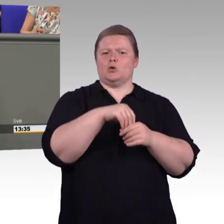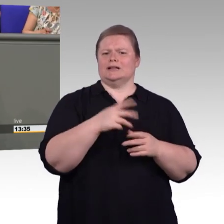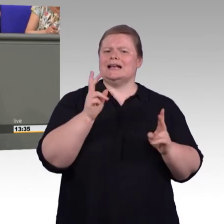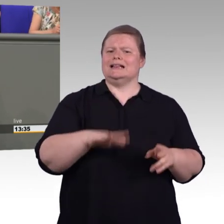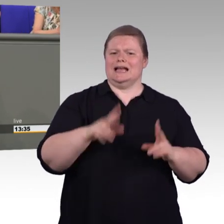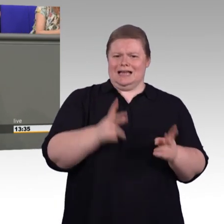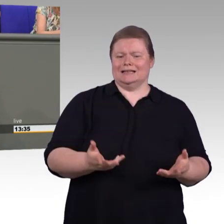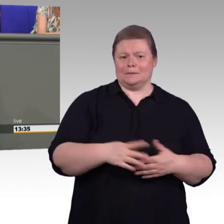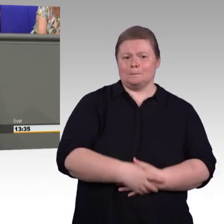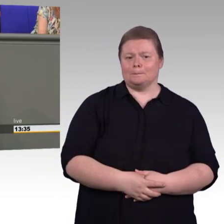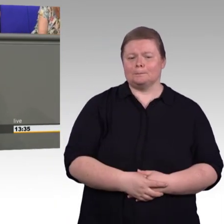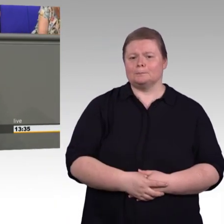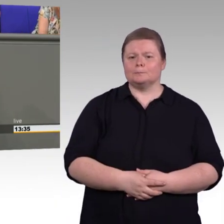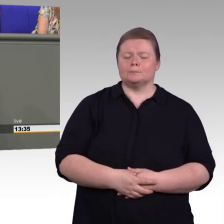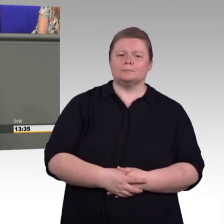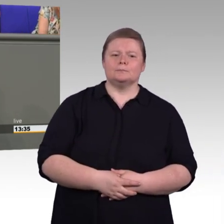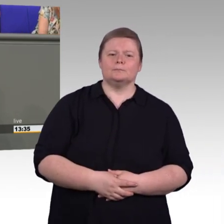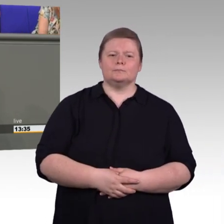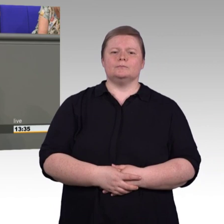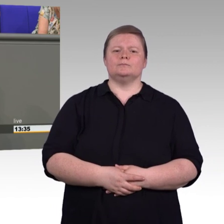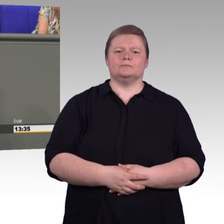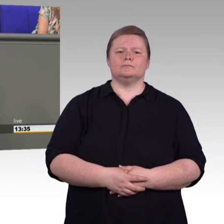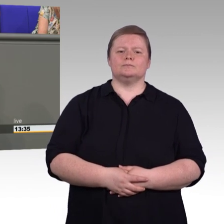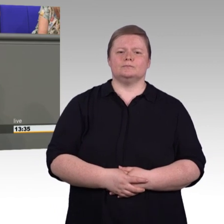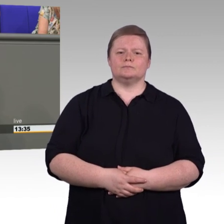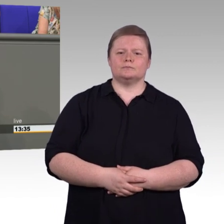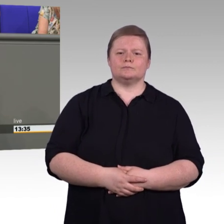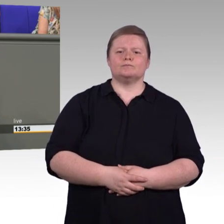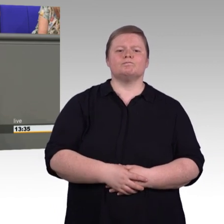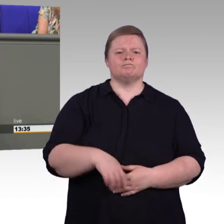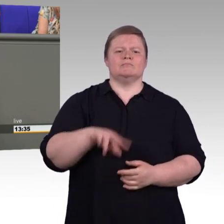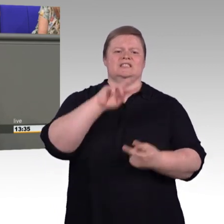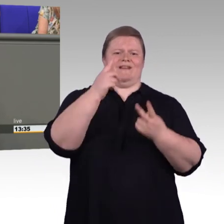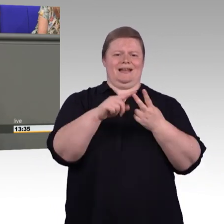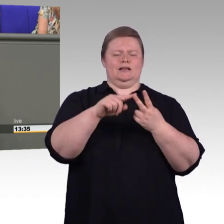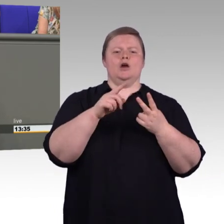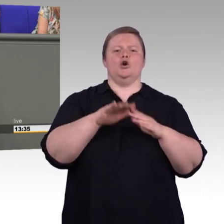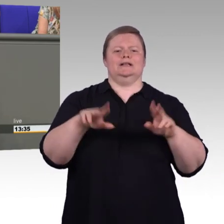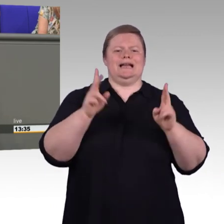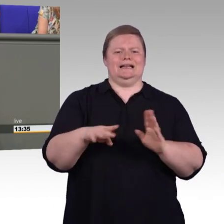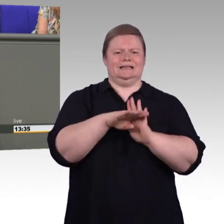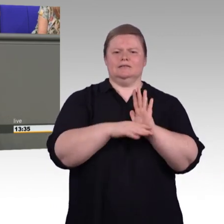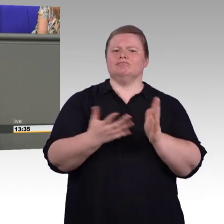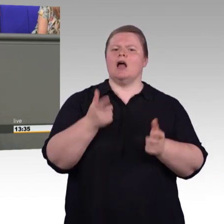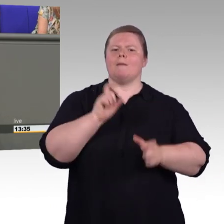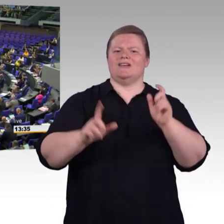Das heißt wenn ich die Kinderrechte im Grundgesetz stärke, dann stärke ich Abwehrrechte gegenüber dem Staat und nicht gegenüber den Eltern. Gucken Sie nochmal rein, dann sehen Sie das!